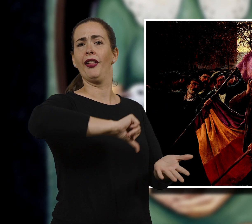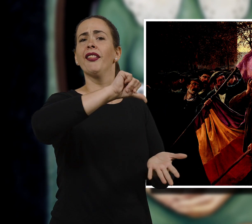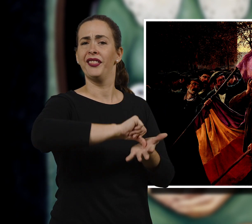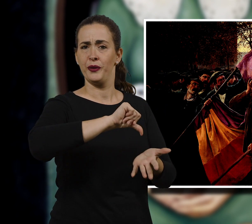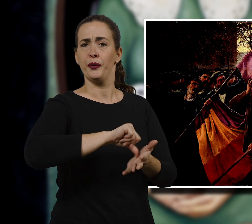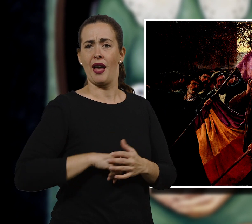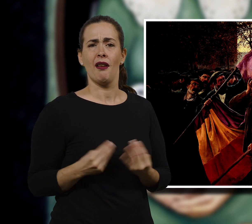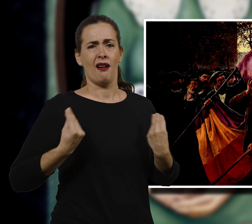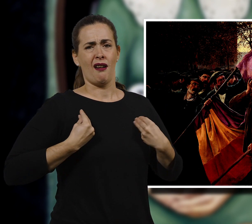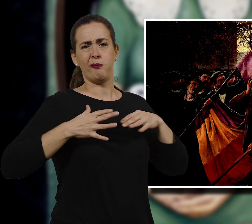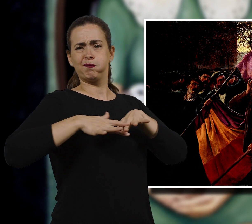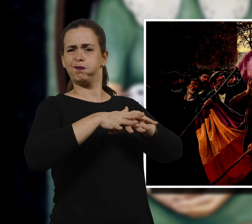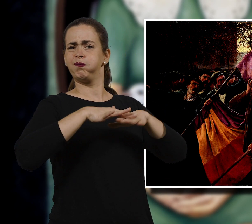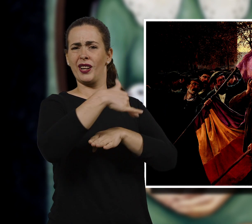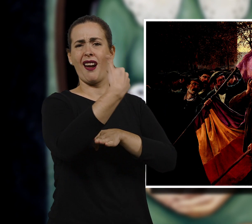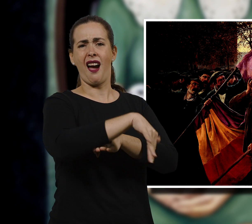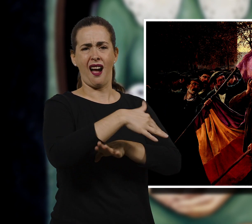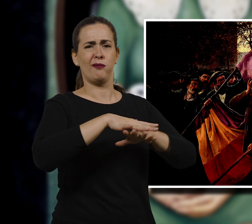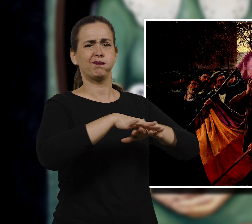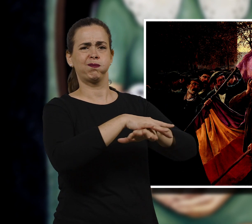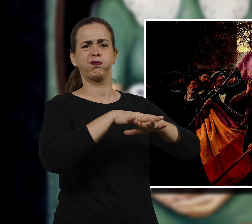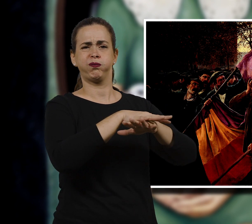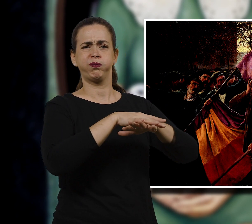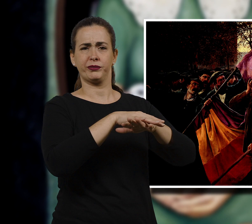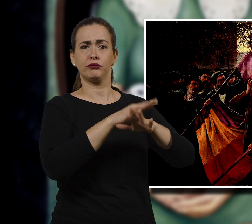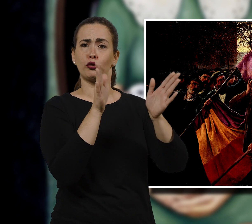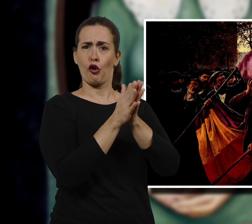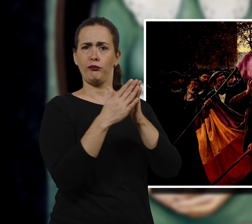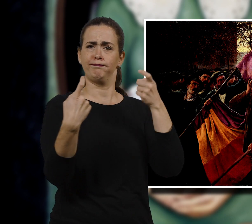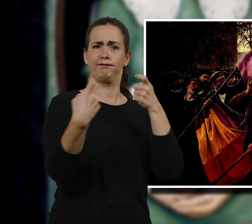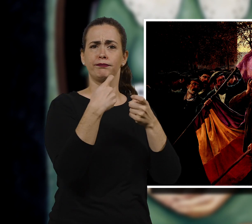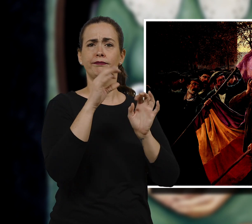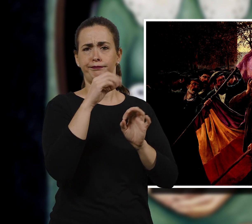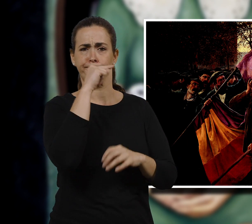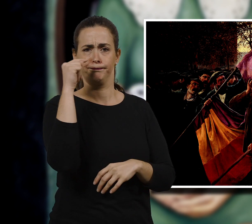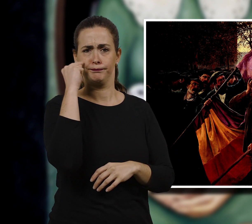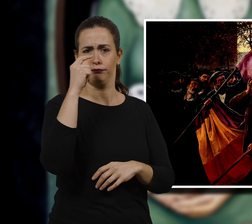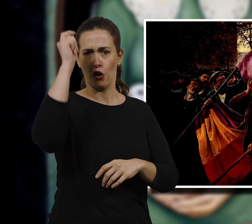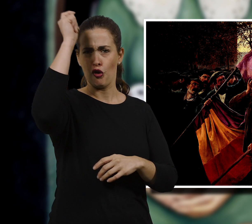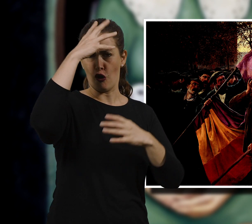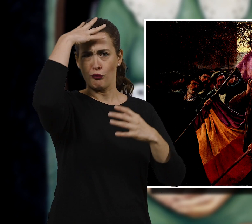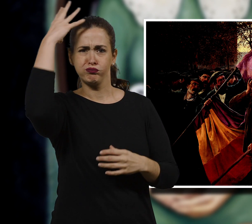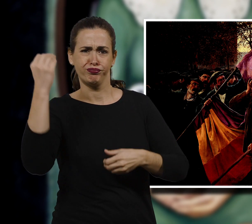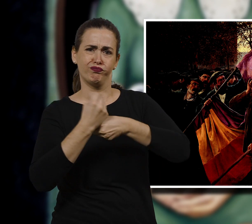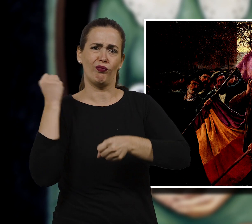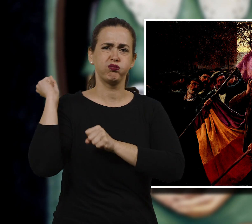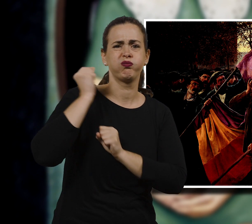Una multitud de gent està concentrada al carrer; l'encapçalen homes amb barrets i bates cridant i aixecant les mans.